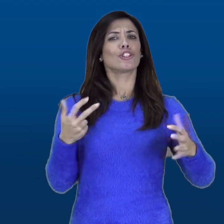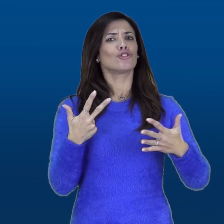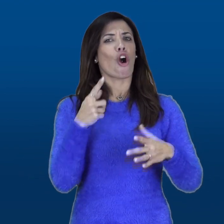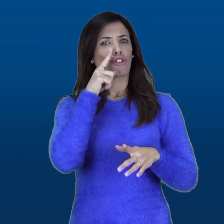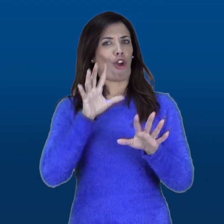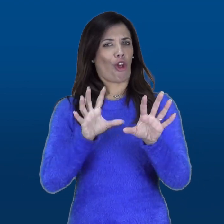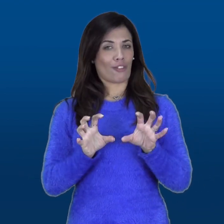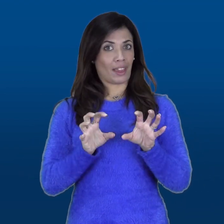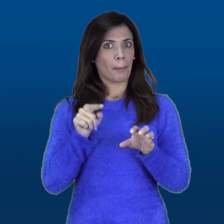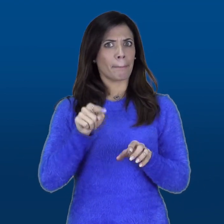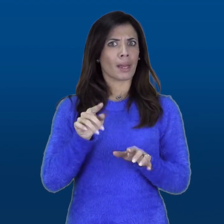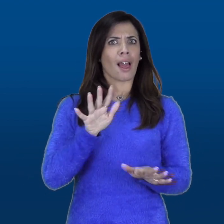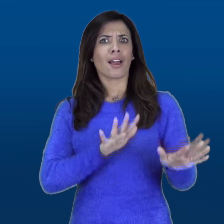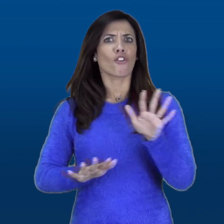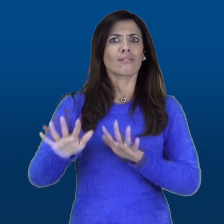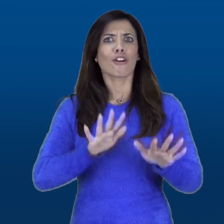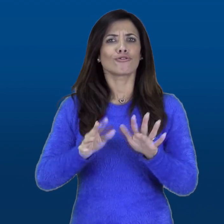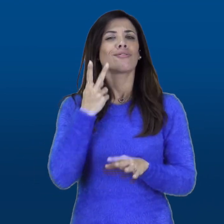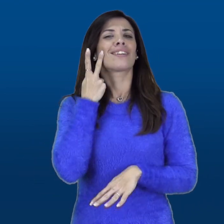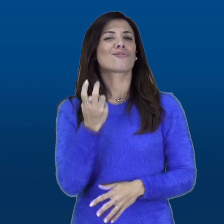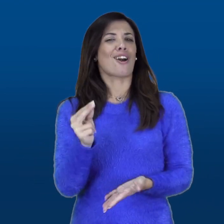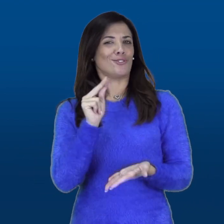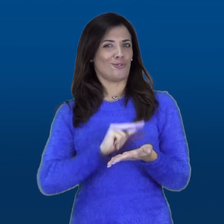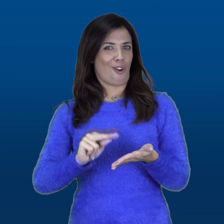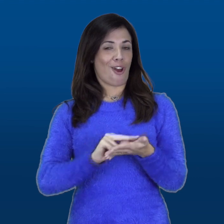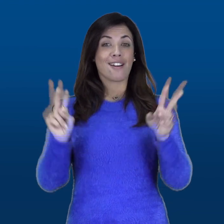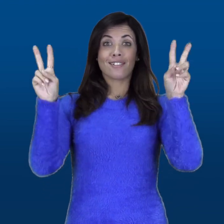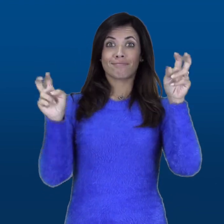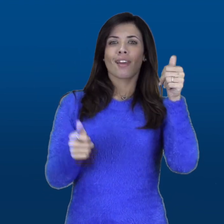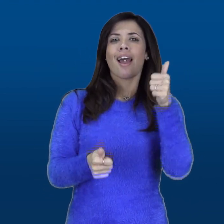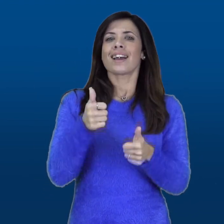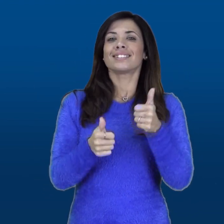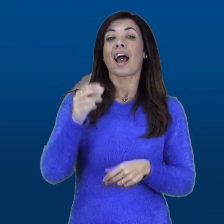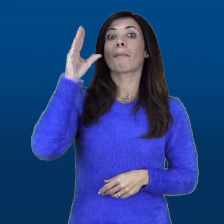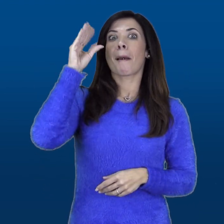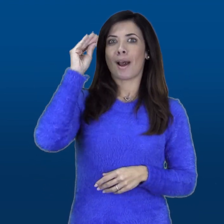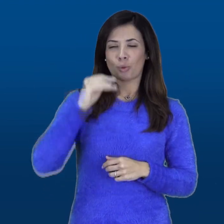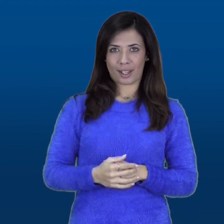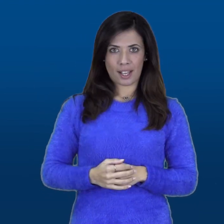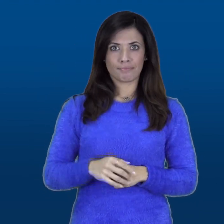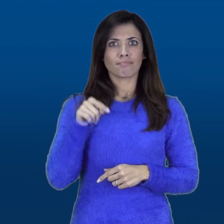18 Novembre contenente informazioni riguardanti la scuola e l' "Esame di maturità"